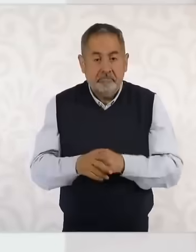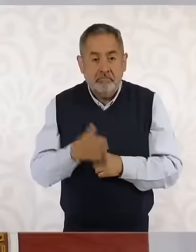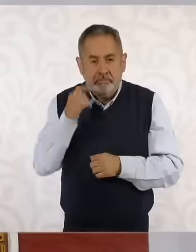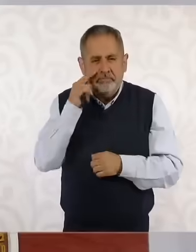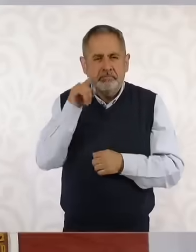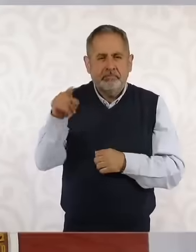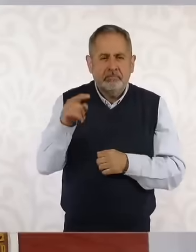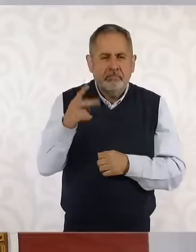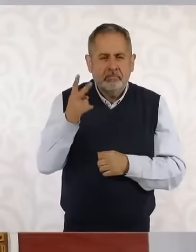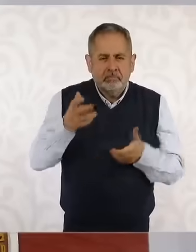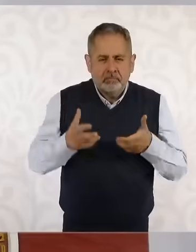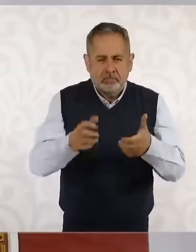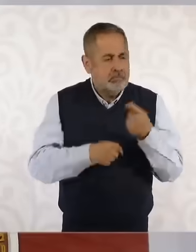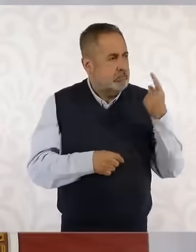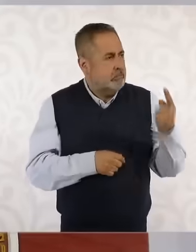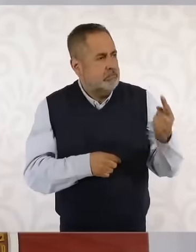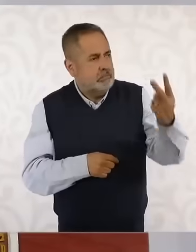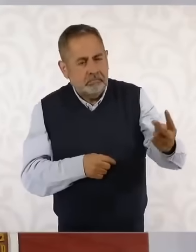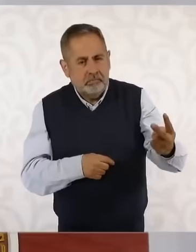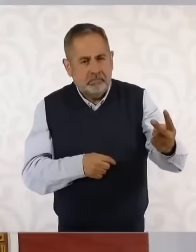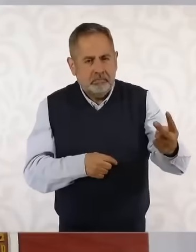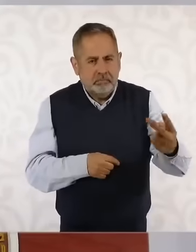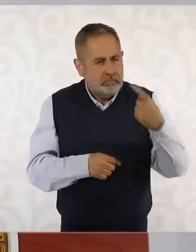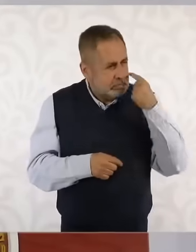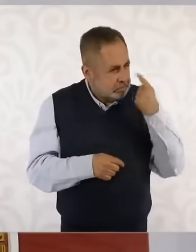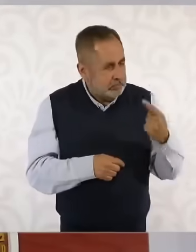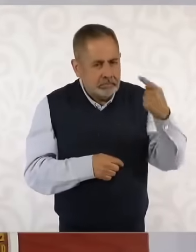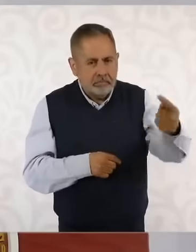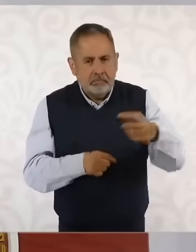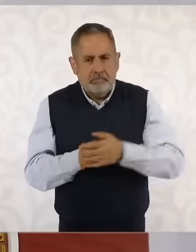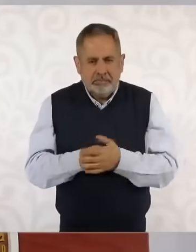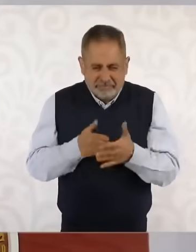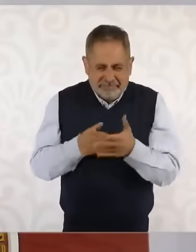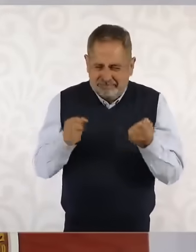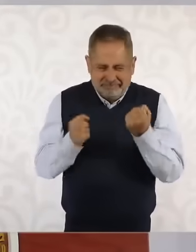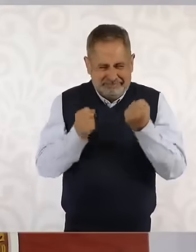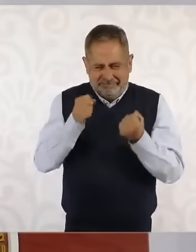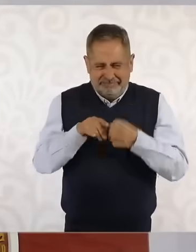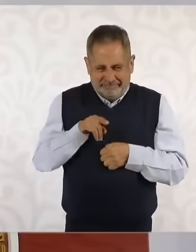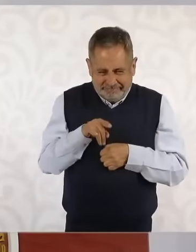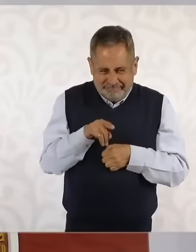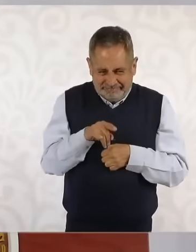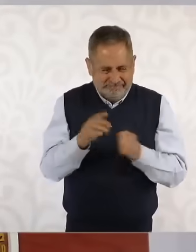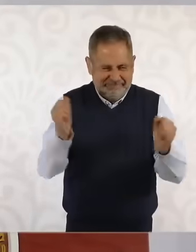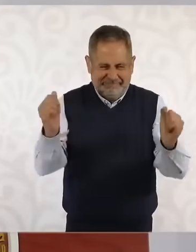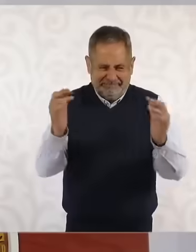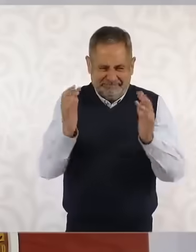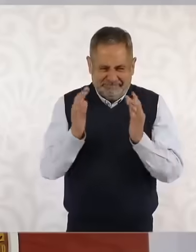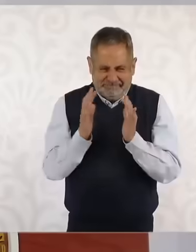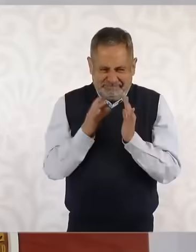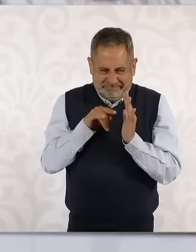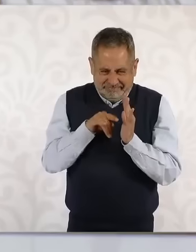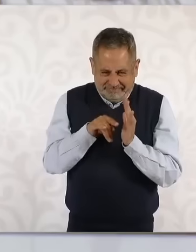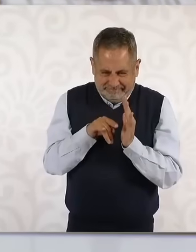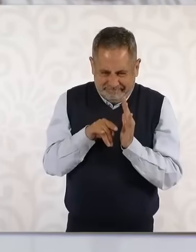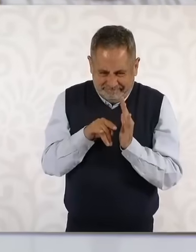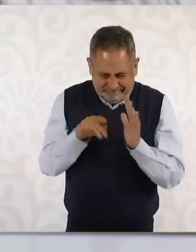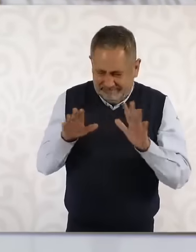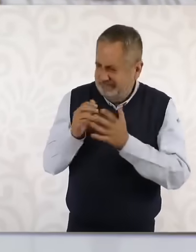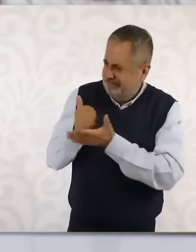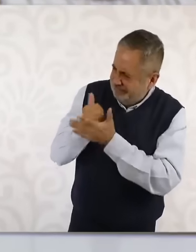en dos cuadras, no por nada, pero no me dejaban pasar de La gente estamos contigo,